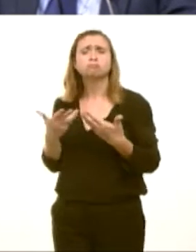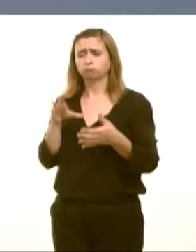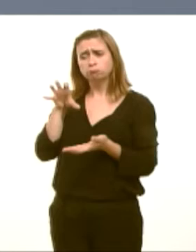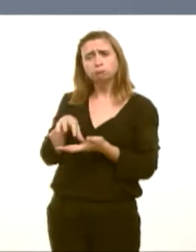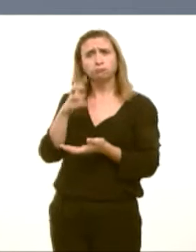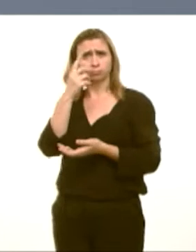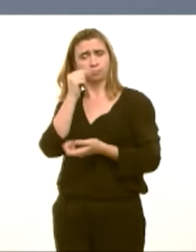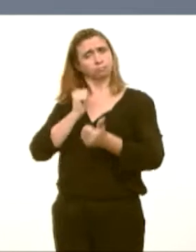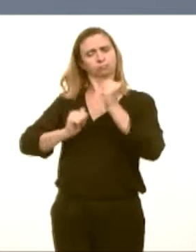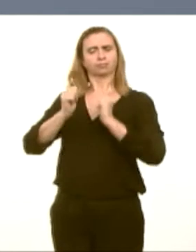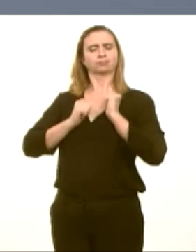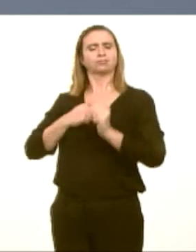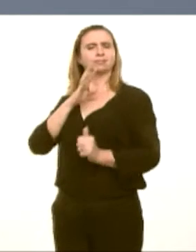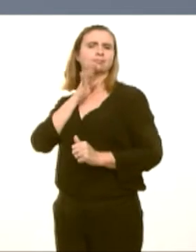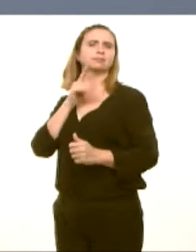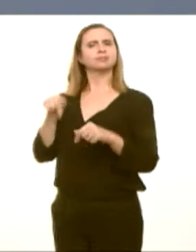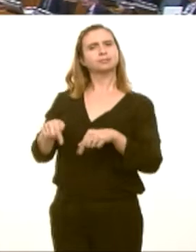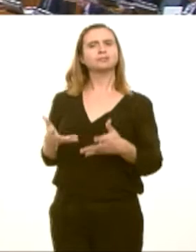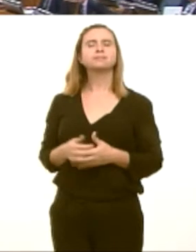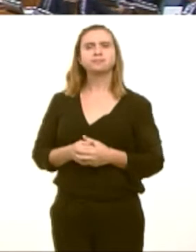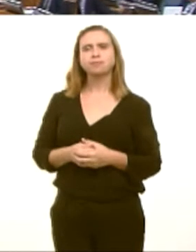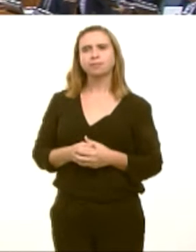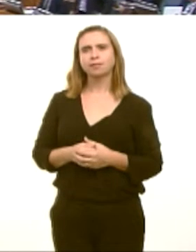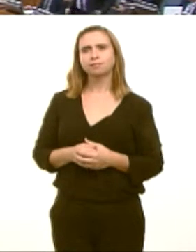yn y ffaith eu bod nhw yn gallu defnyddioír iaith.